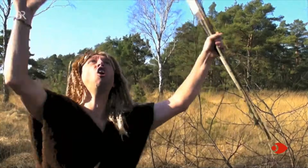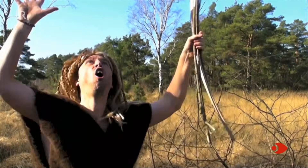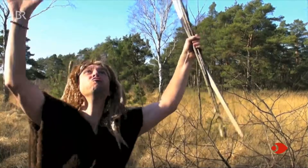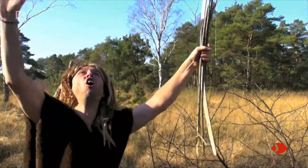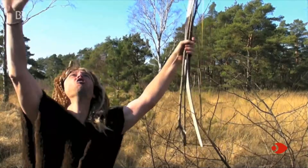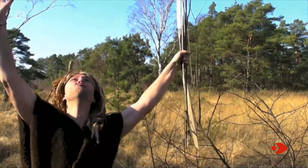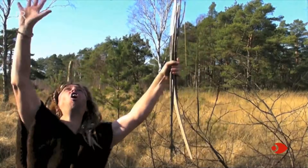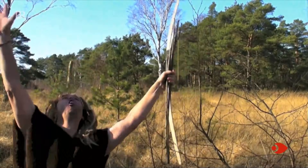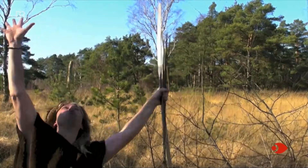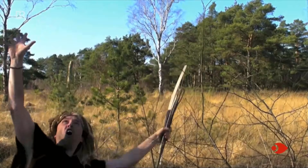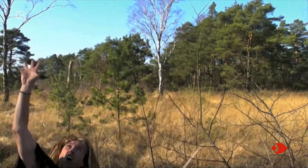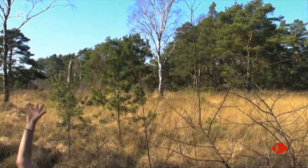Stopp! Stopp! Aaaah!